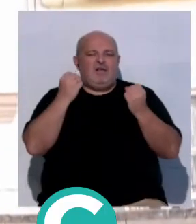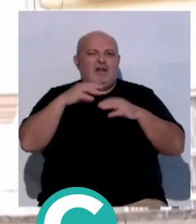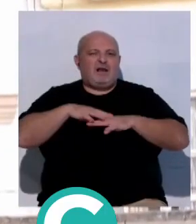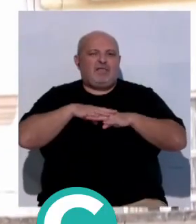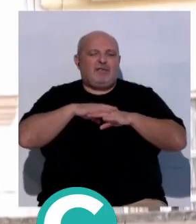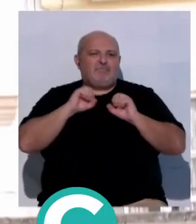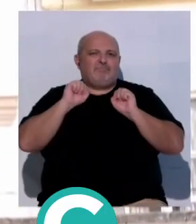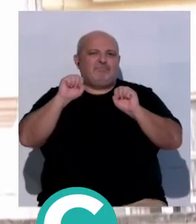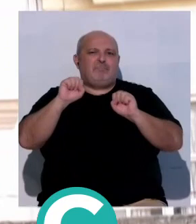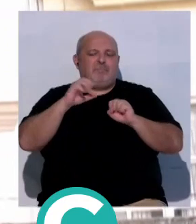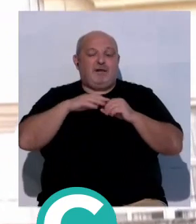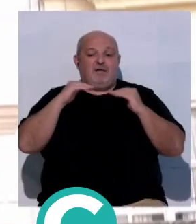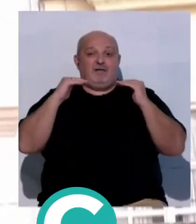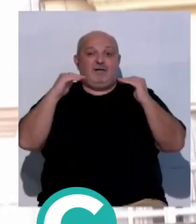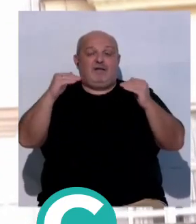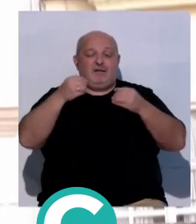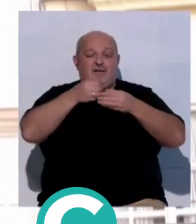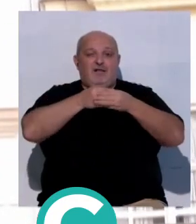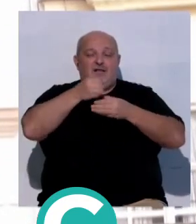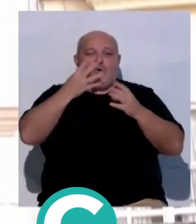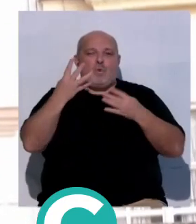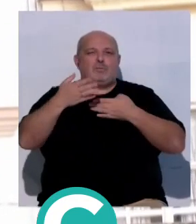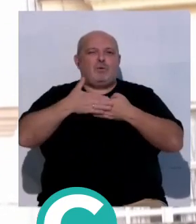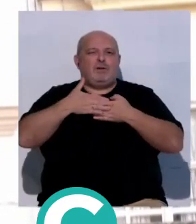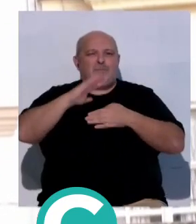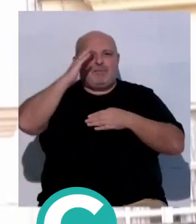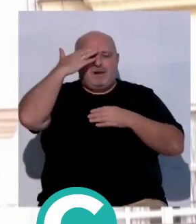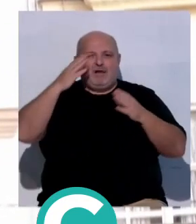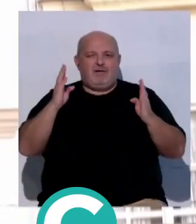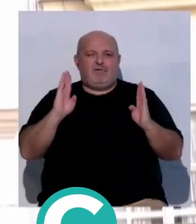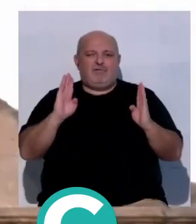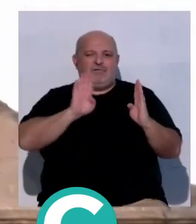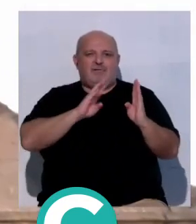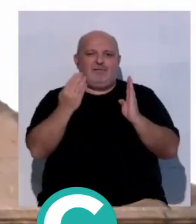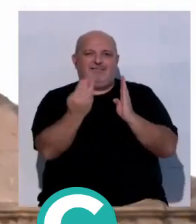protección bajo las bóvedas de cañón en las cuatro puertas principales del mercado central recordar